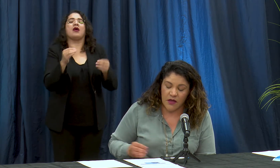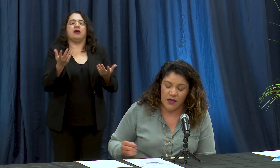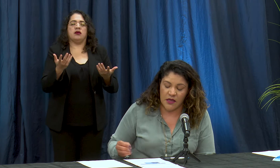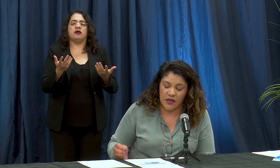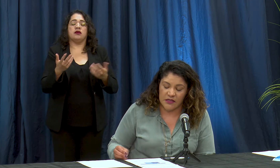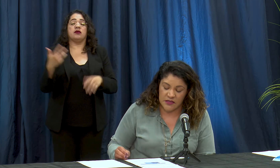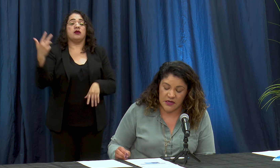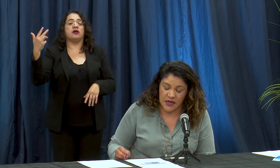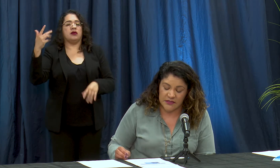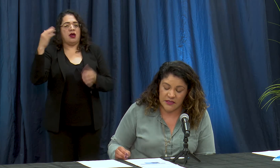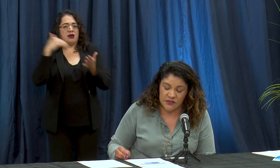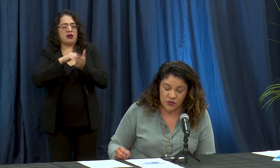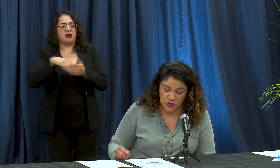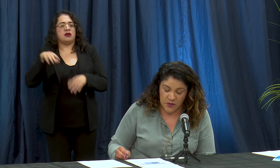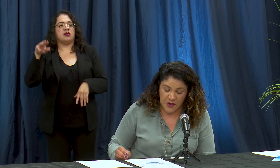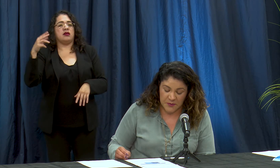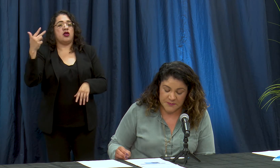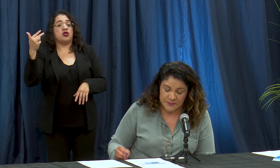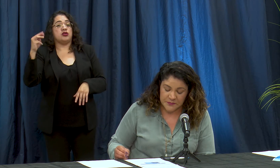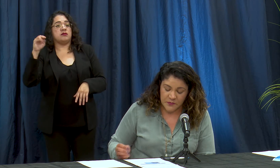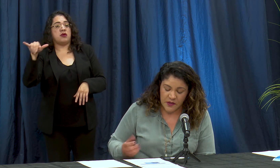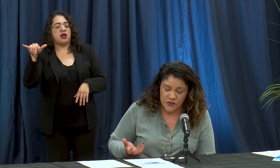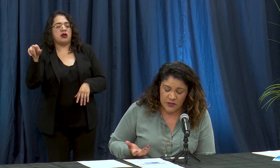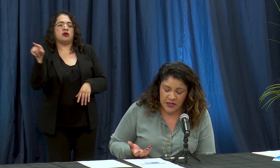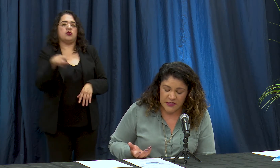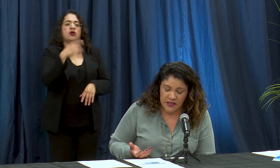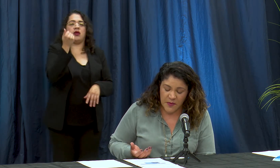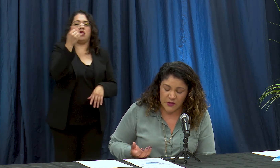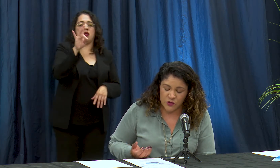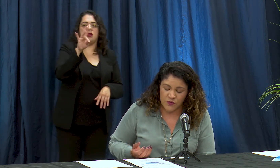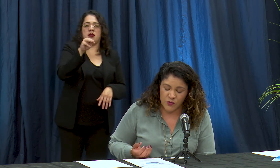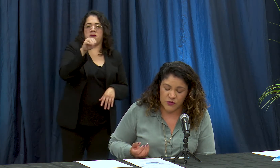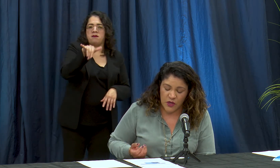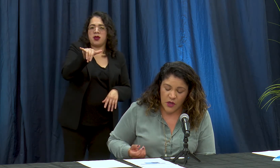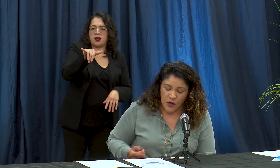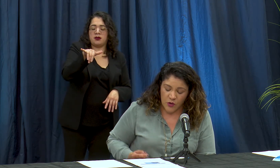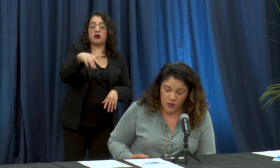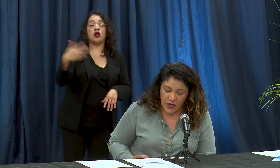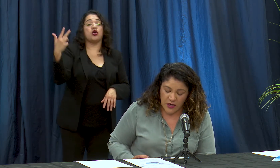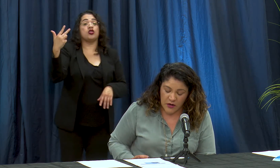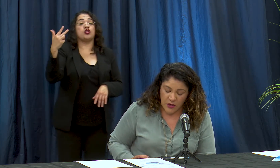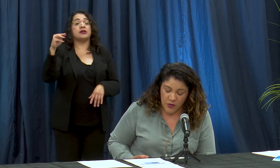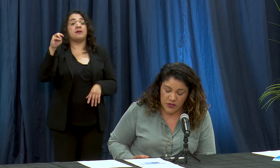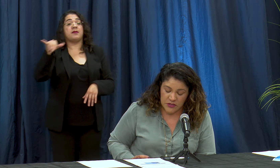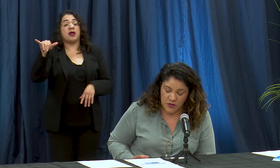antara austell DC Ocho de mayo sole trace a DeMaio tuvimos una report acción